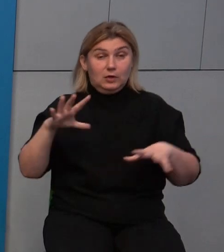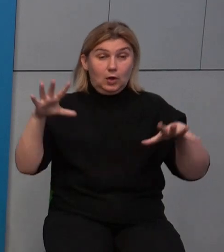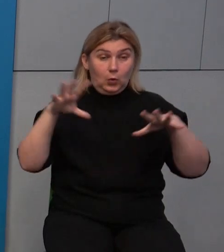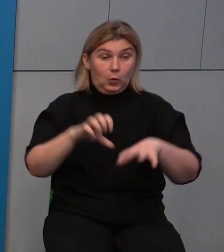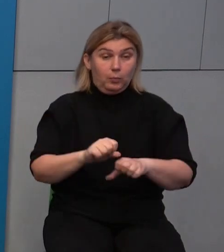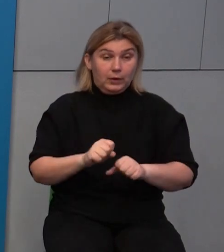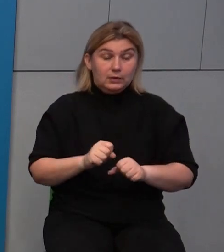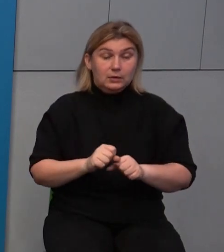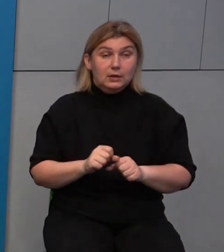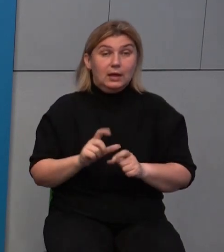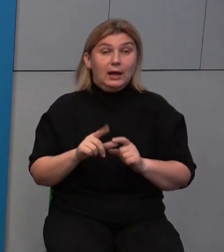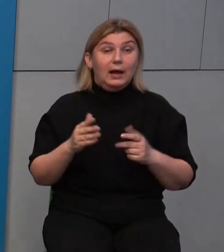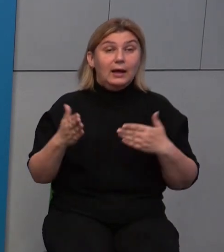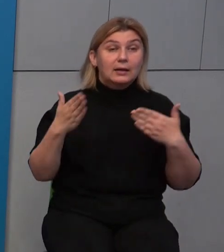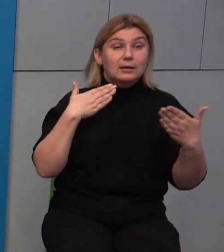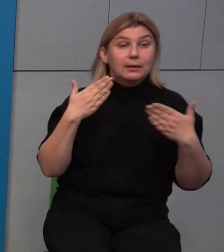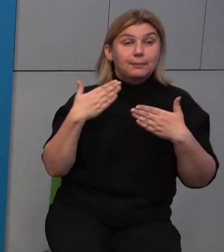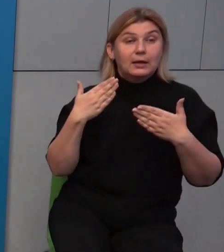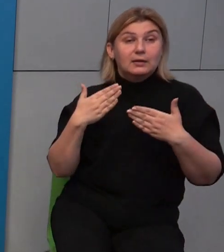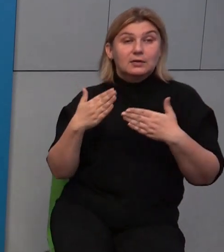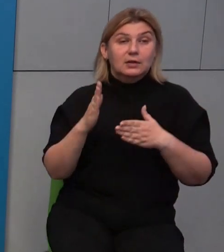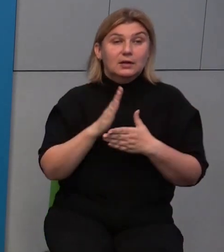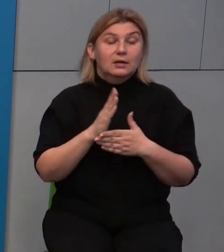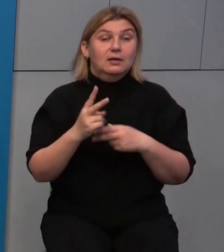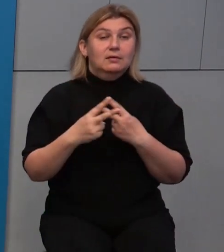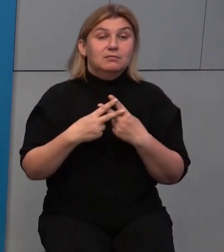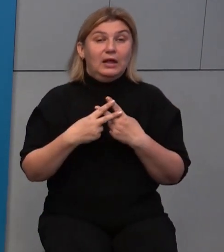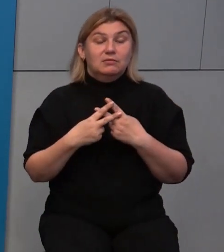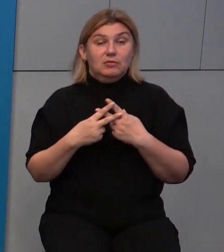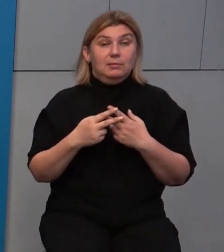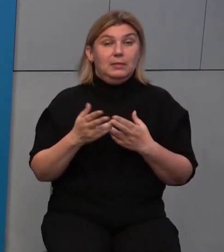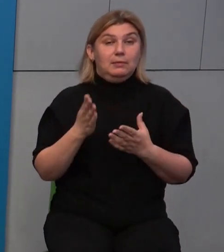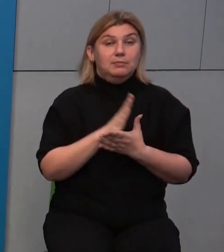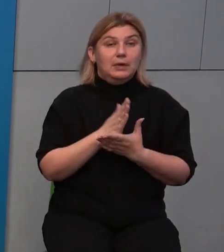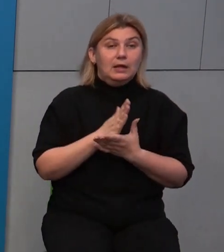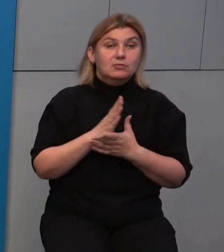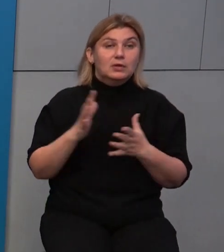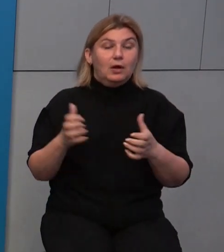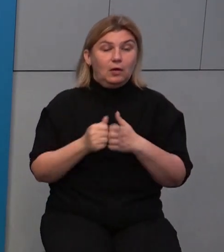ale relacje między więźniami albo między ocalałymi, których potem